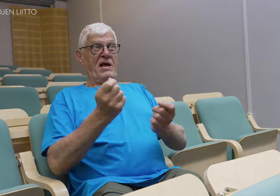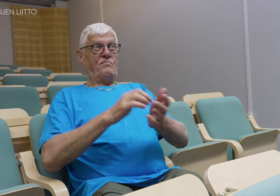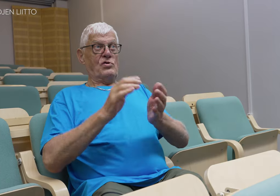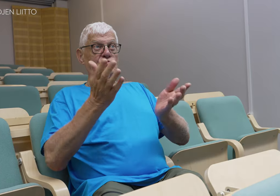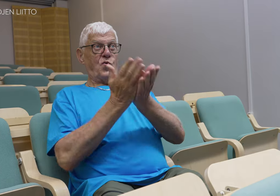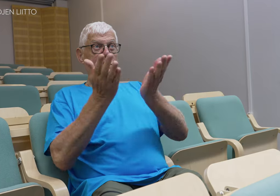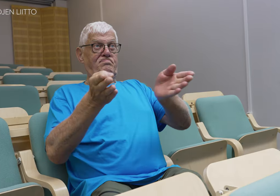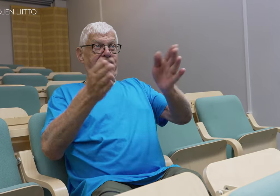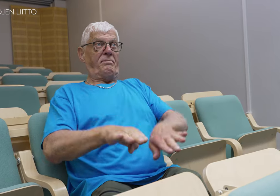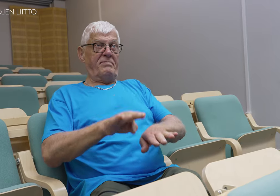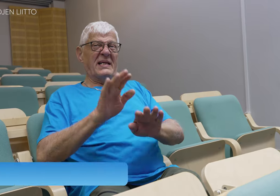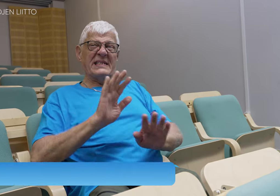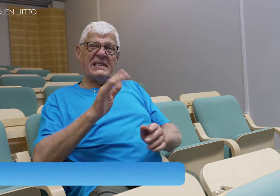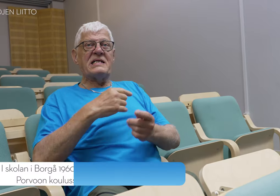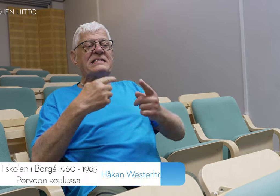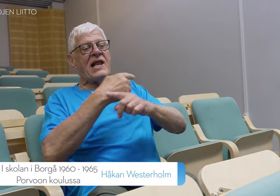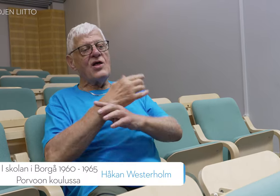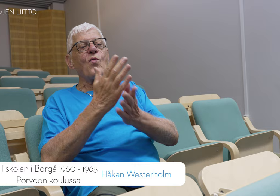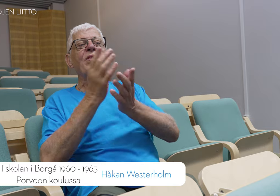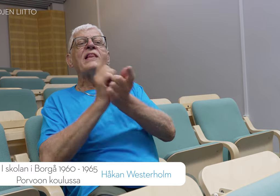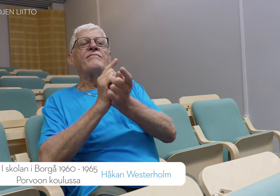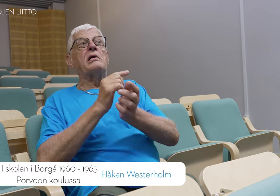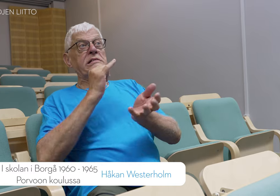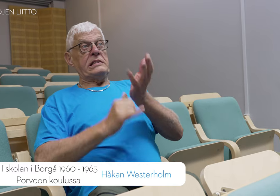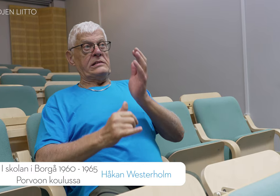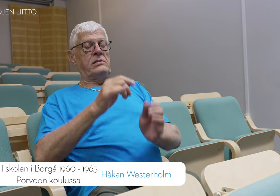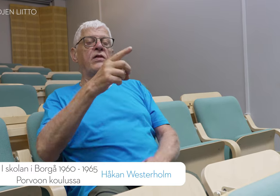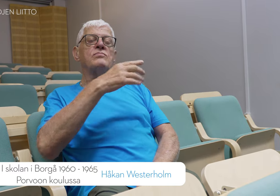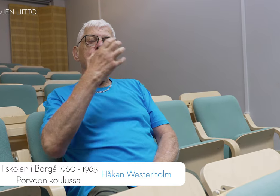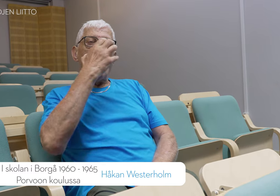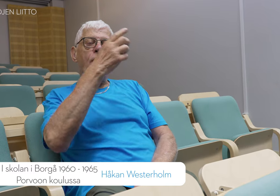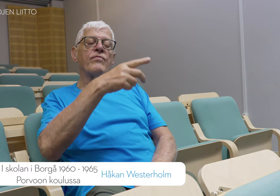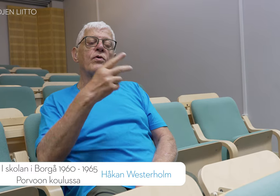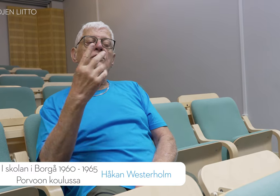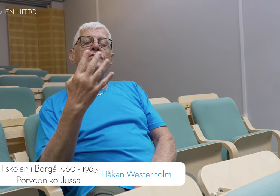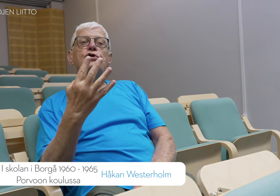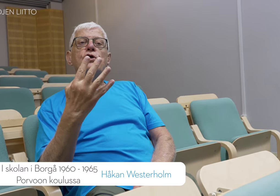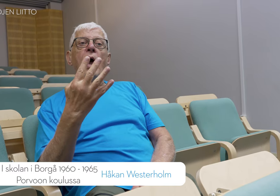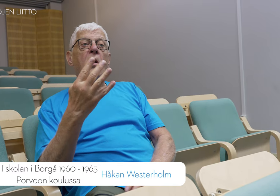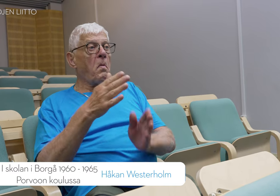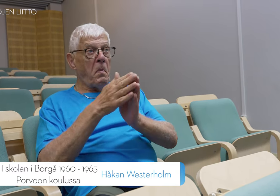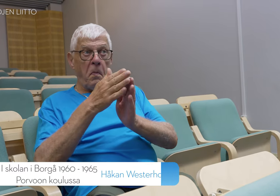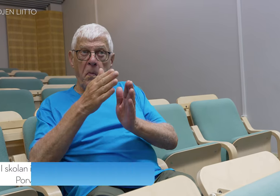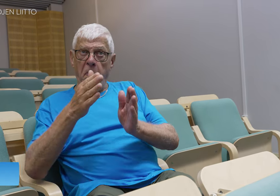Koulutapaaminen on järjestetty viimeksi vuonna 2004 Tukholmassa.